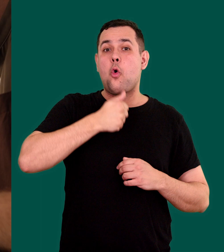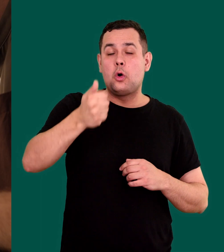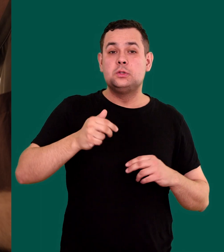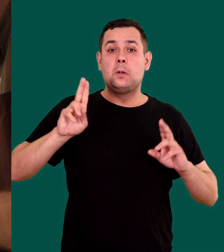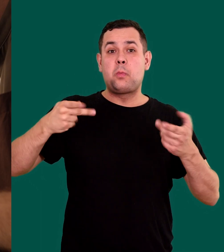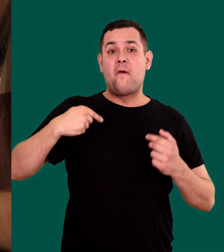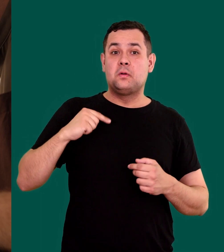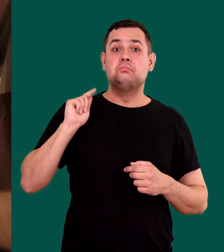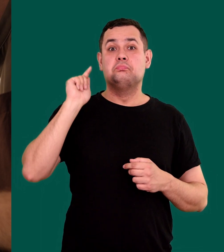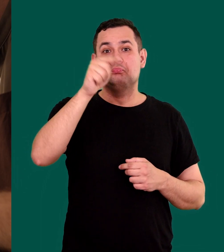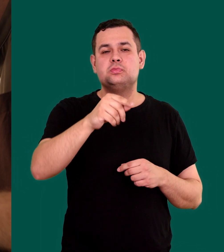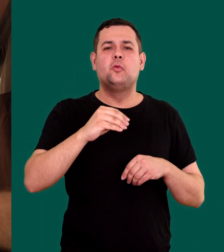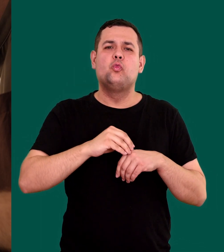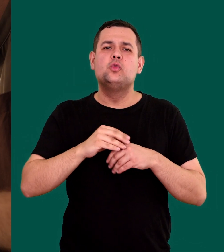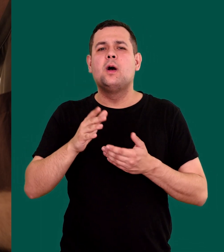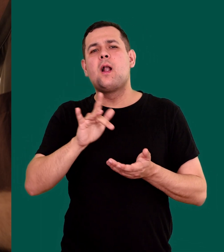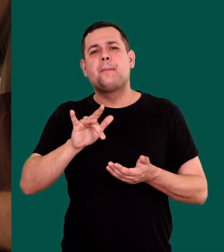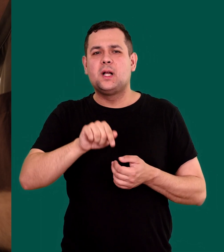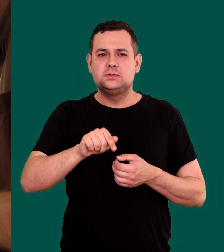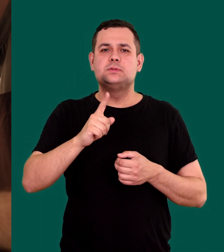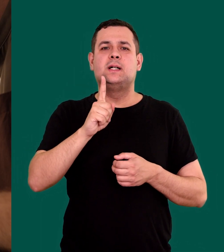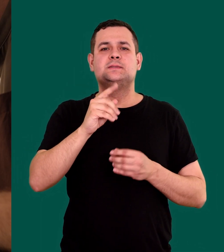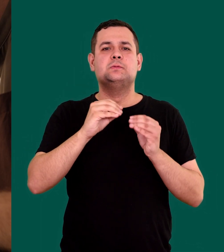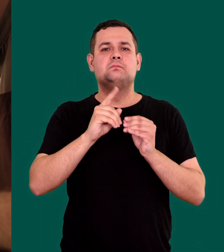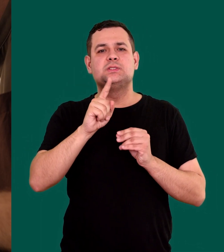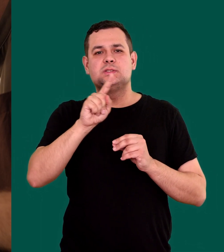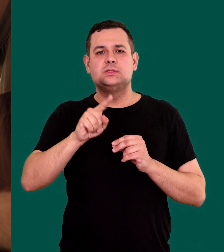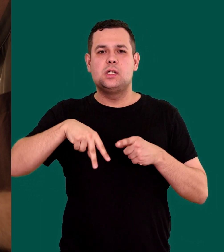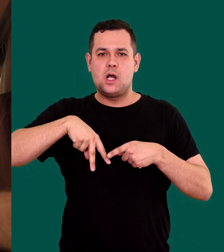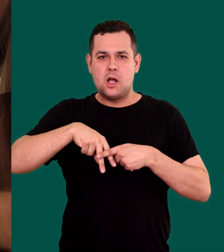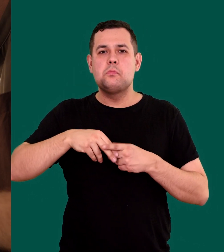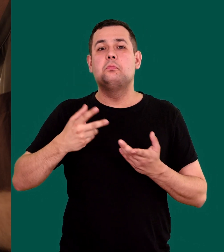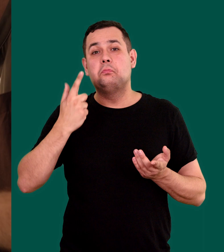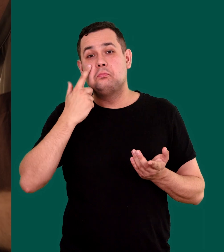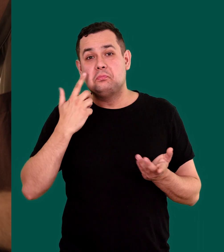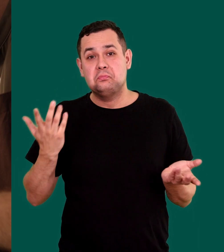Ale na budúci rok ma pozývajú, by som šiel na Ibizu, takže ktovie?